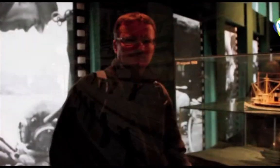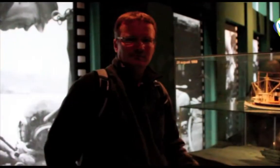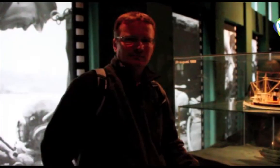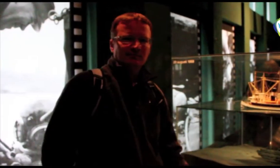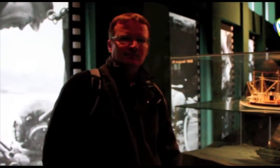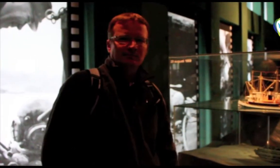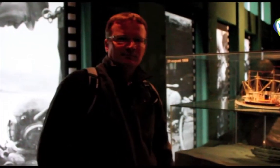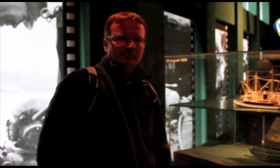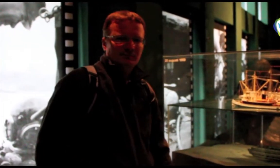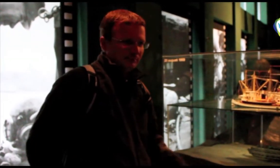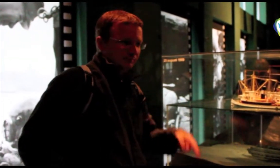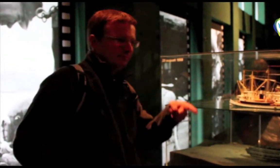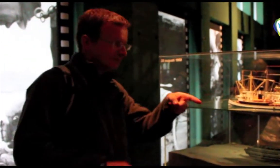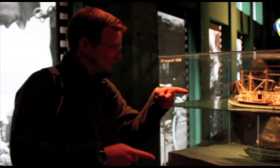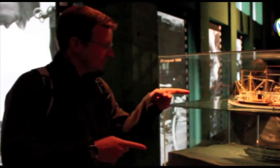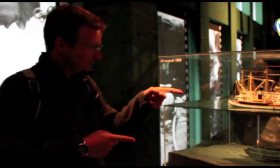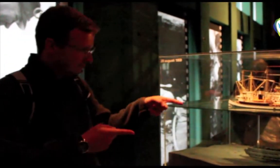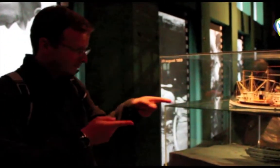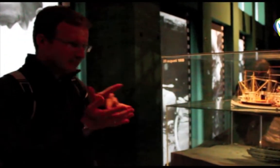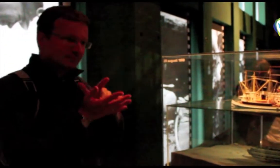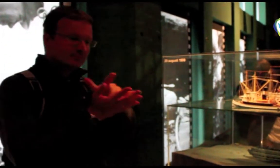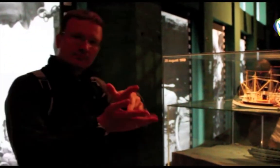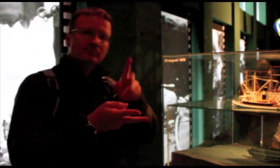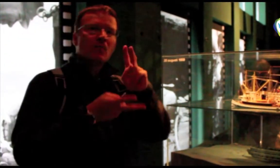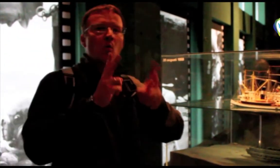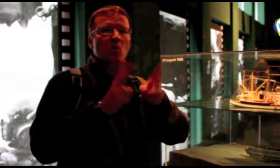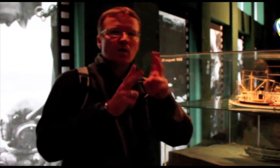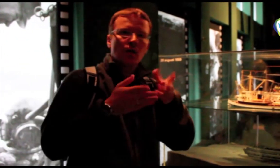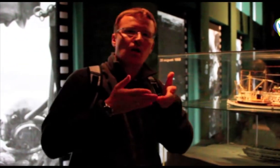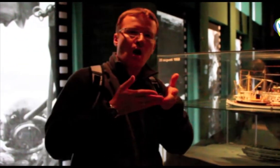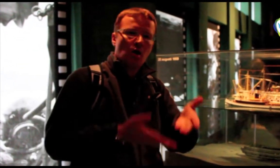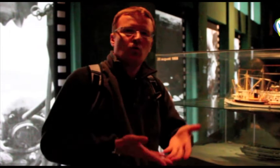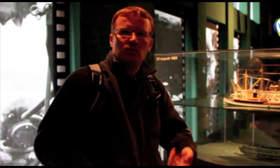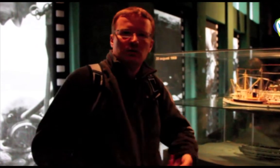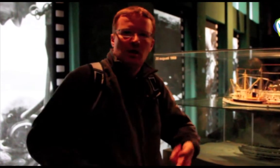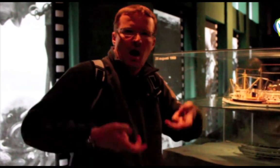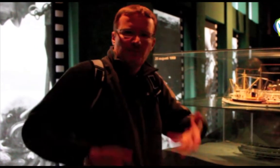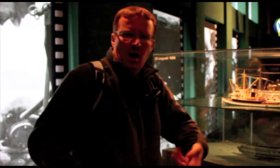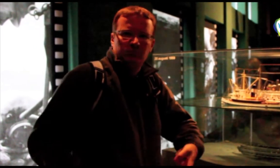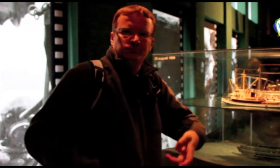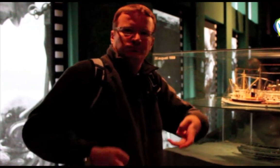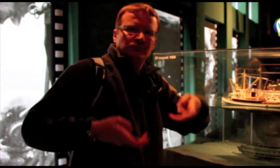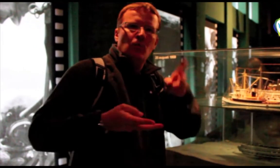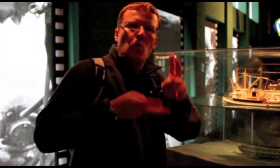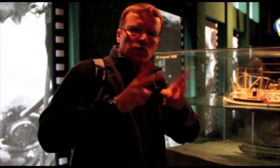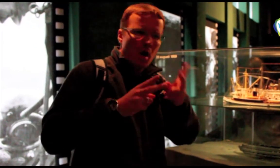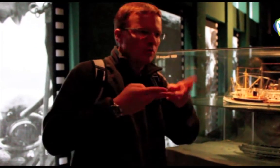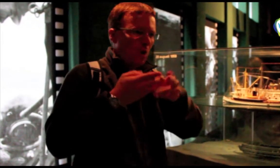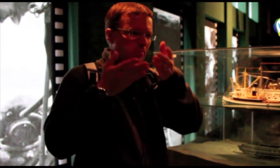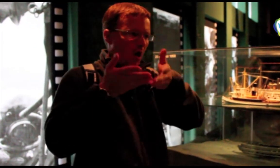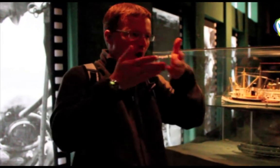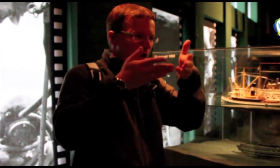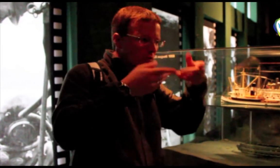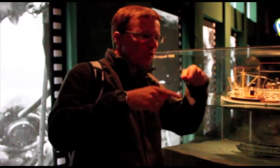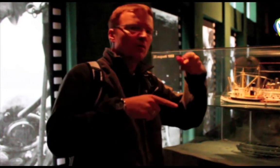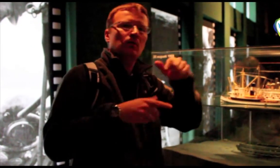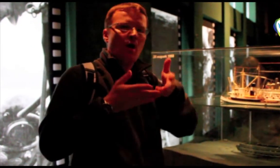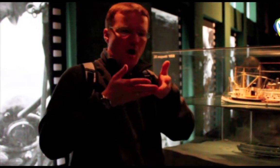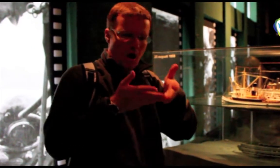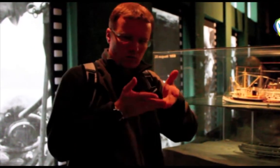A makett mutatja, hogy hogyan hozták fel a hajót a felszínre.